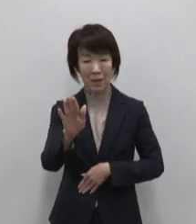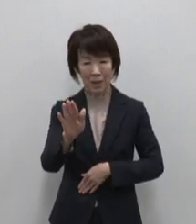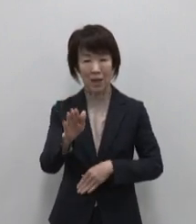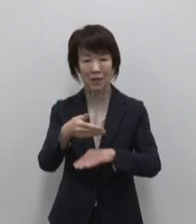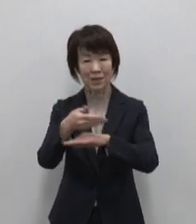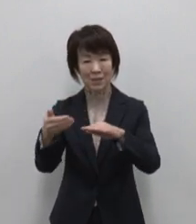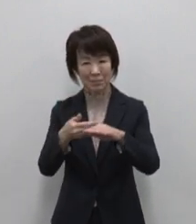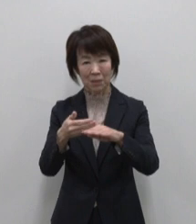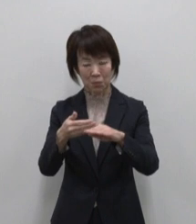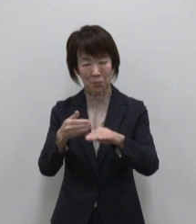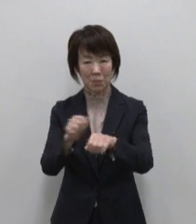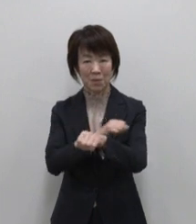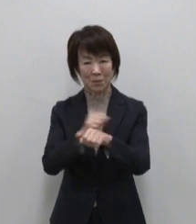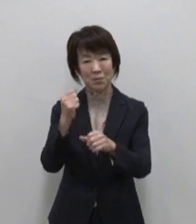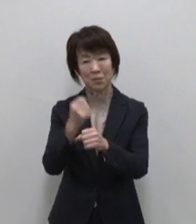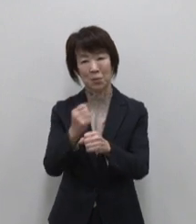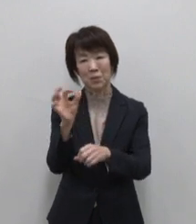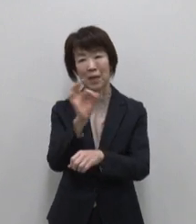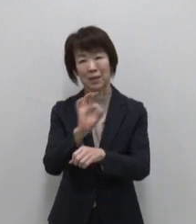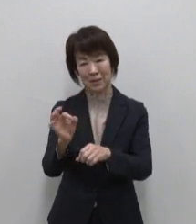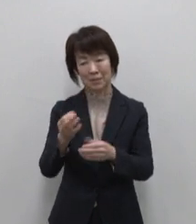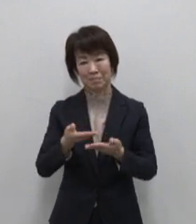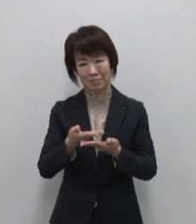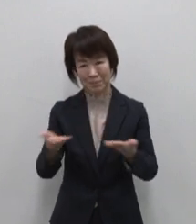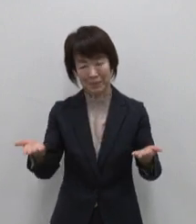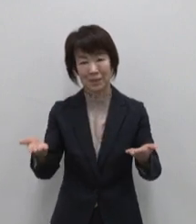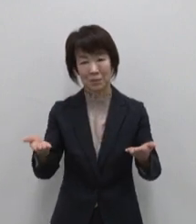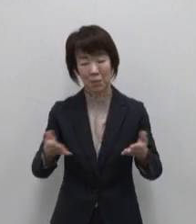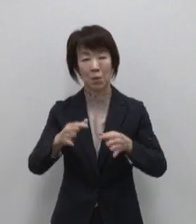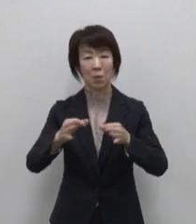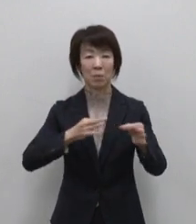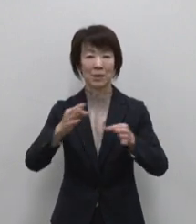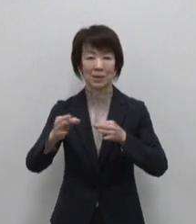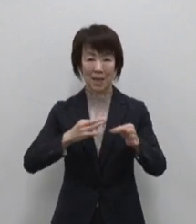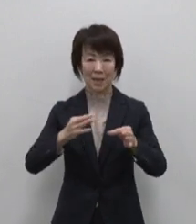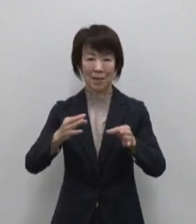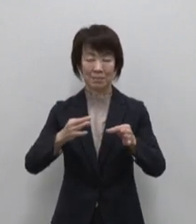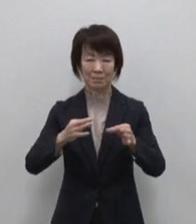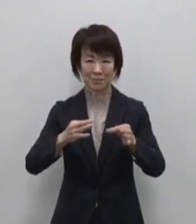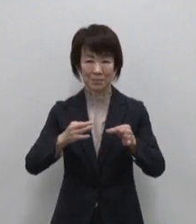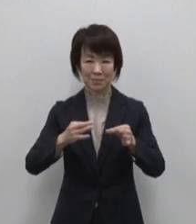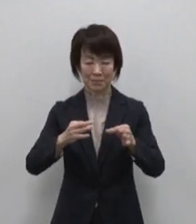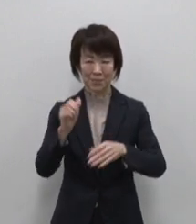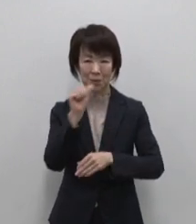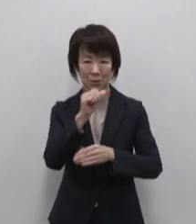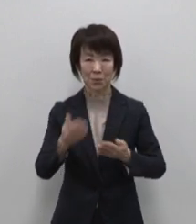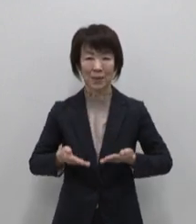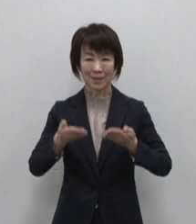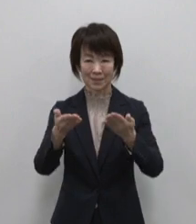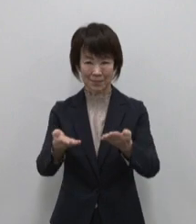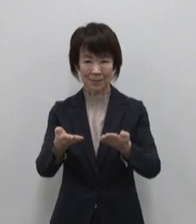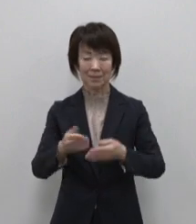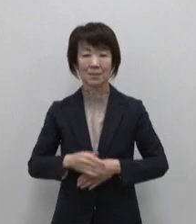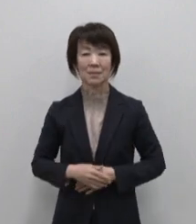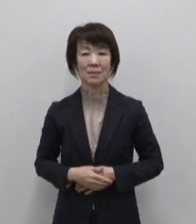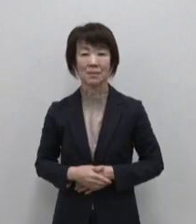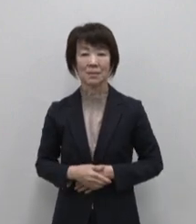特産品が揃って販売している アンテナショップ 東京愛らんど についてご紹介します